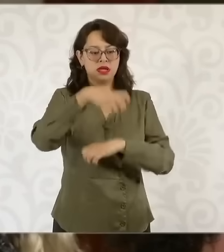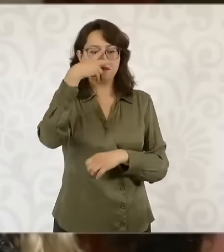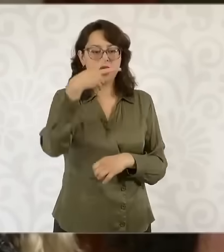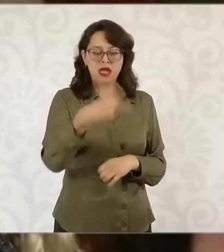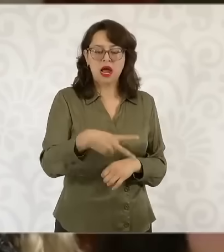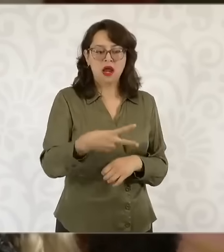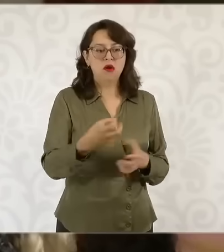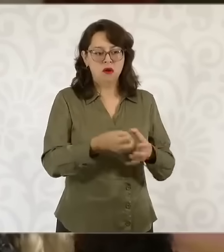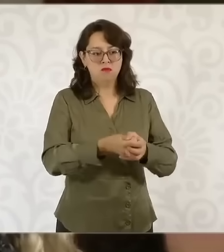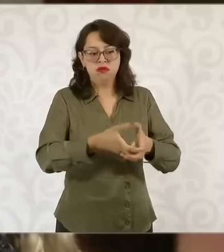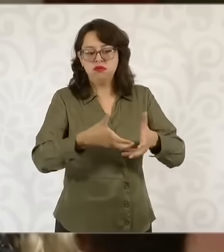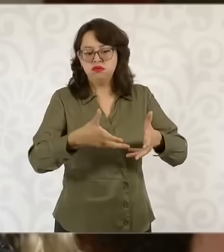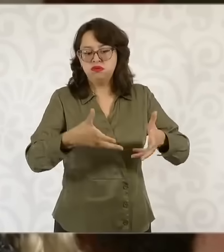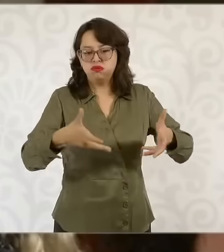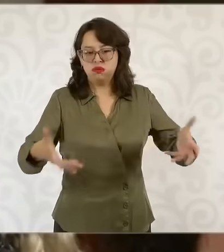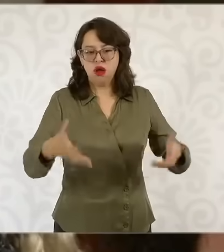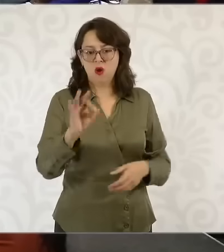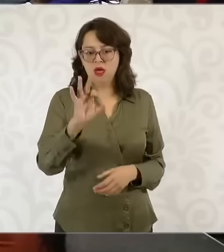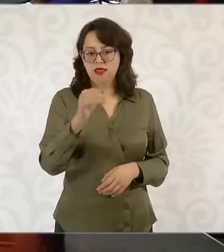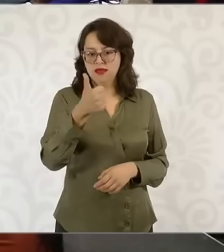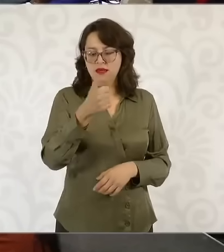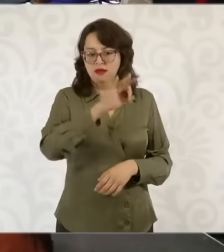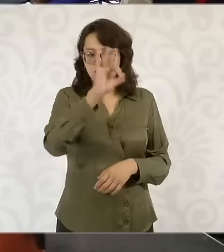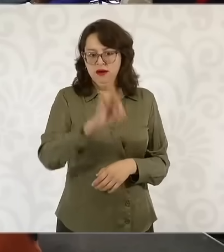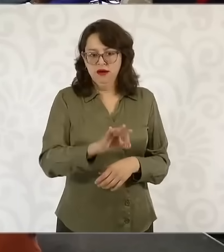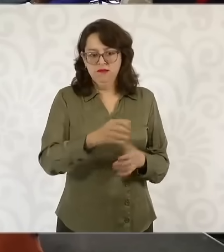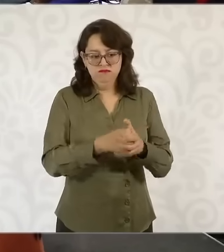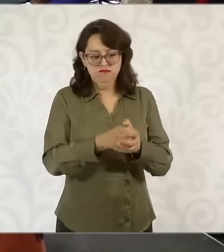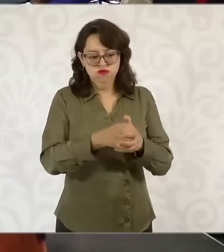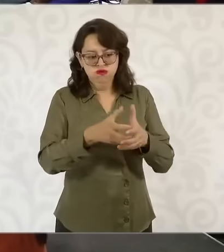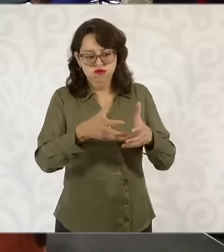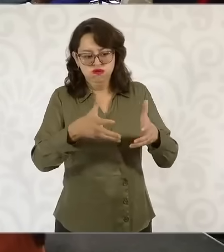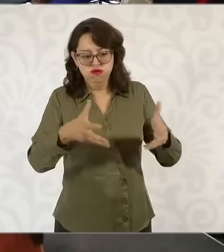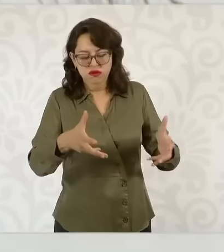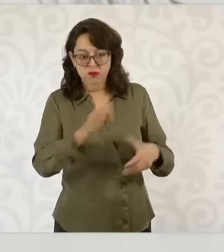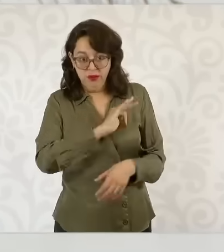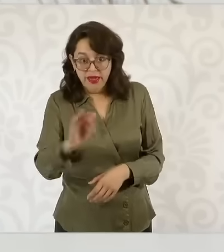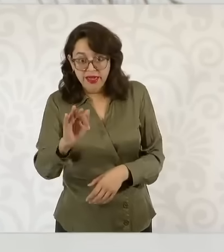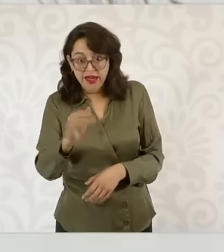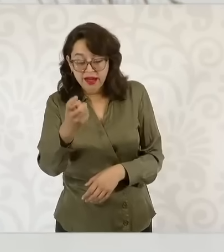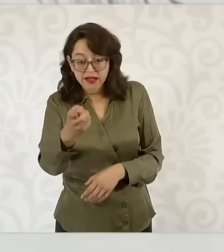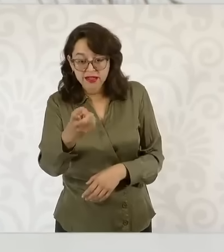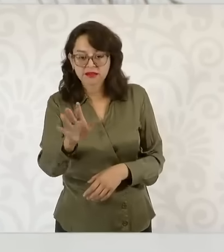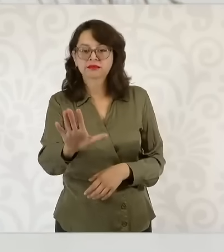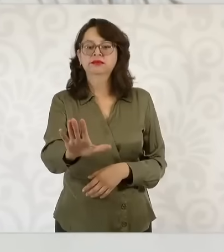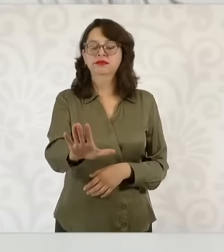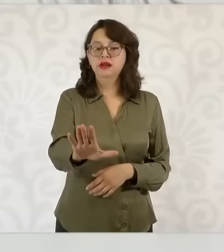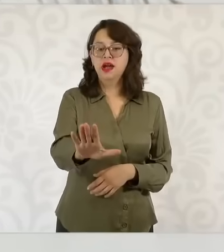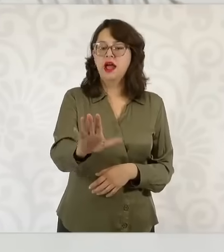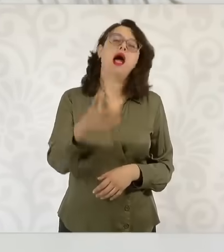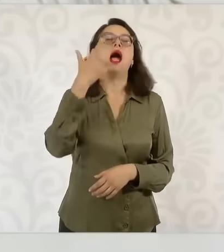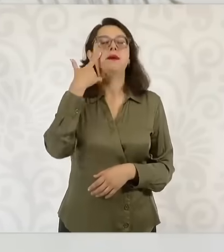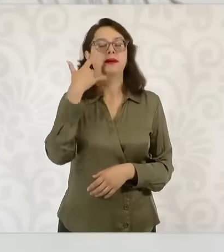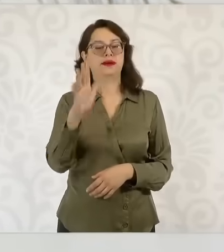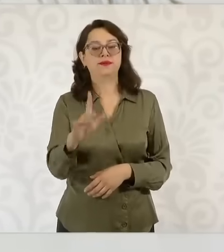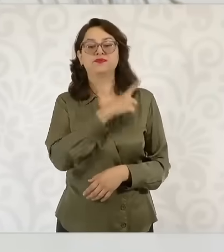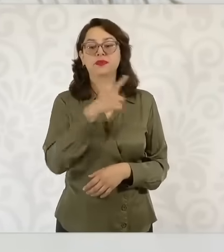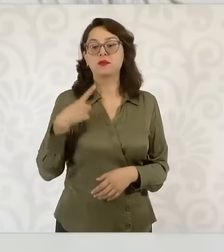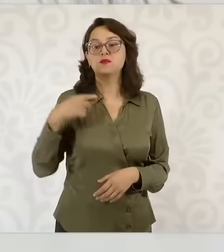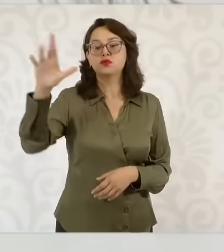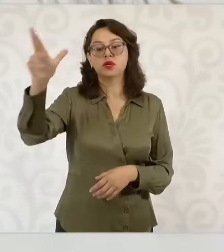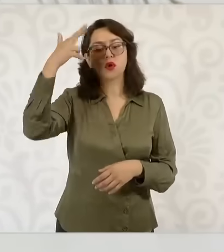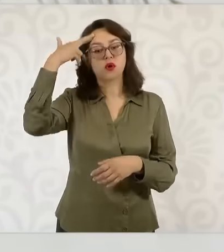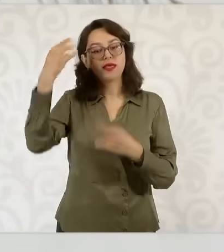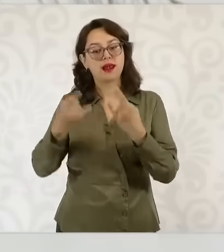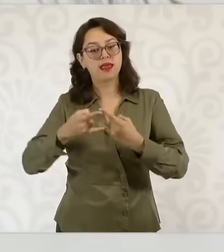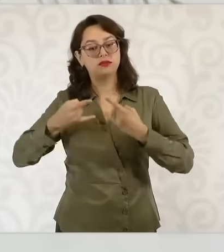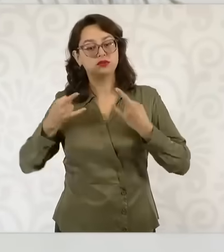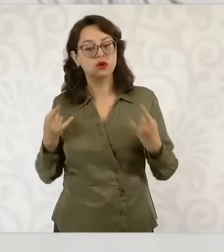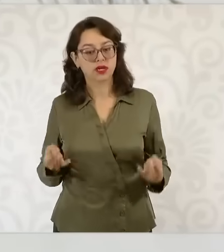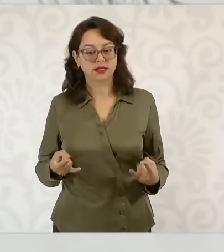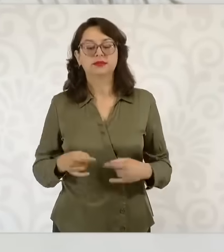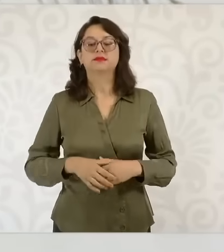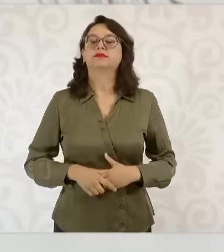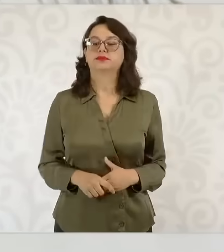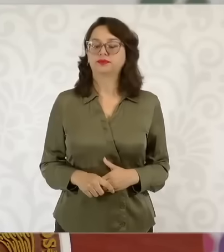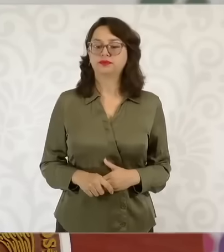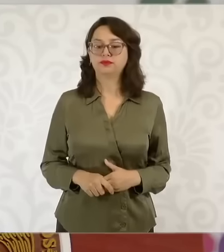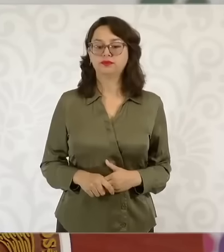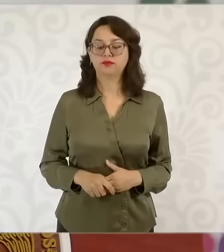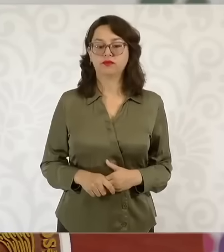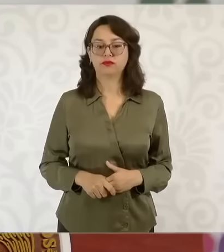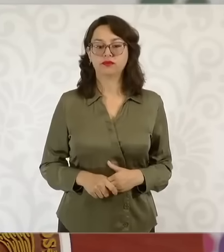para que estuvieran en este 46%? A ver, e yo creo que hay que hacer un poco de historia. Eh,